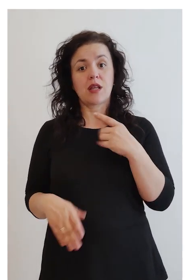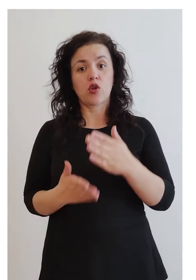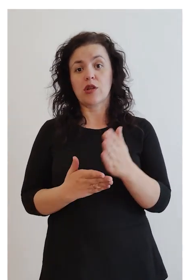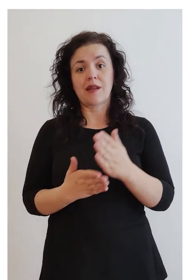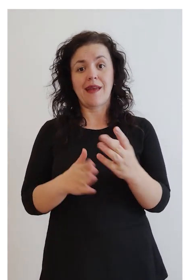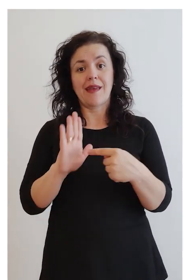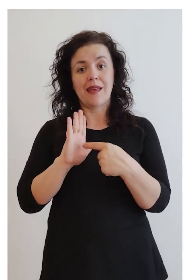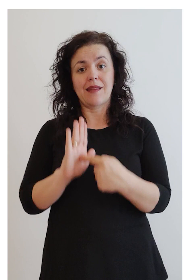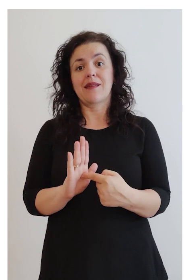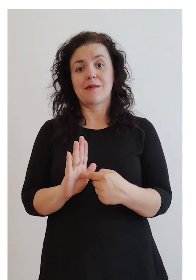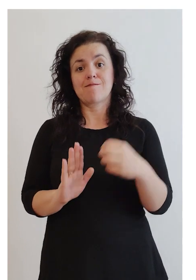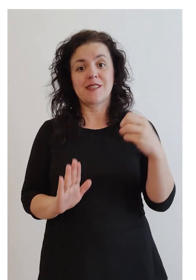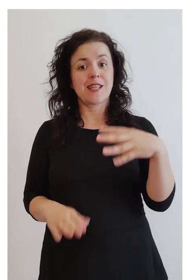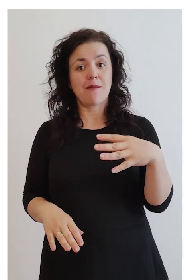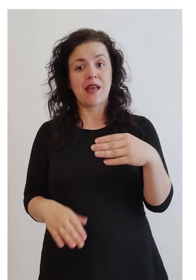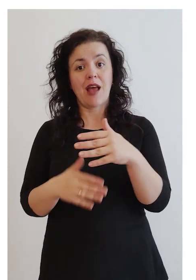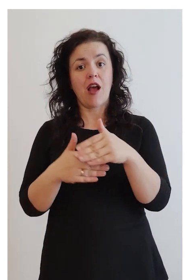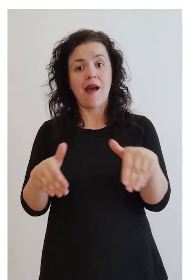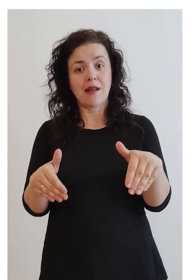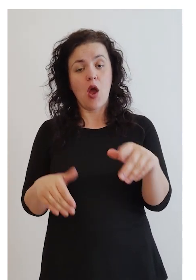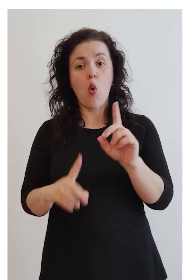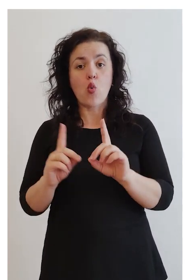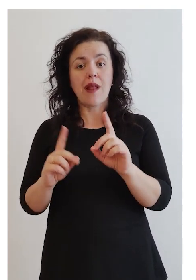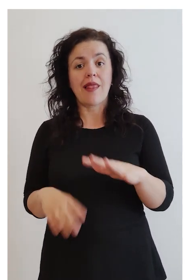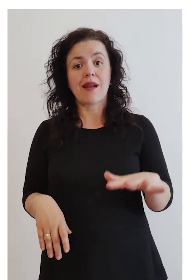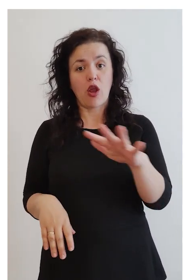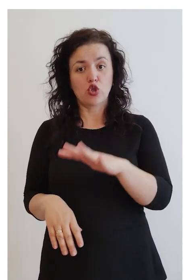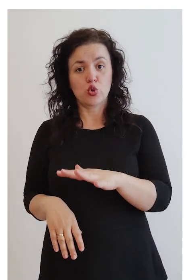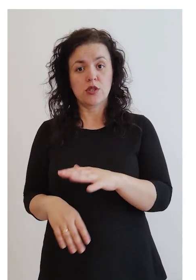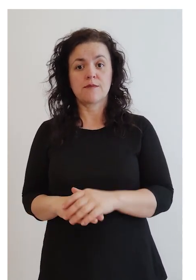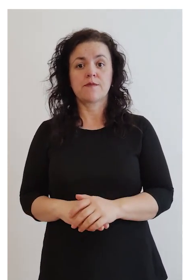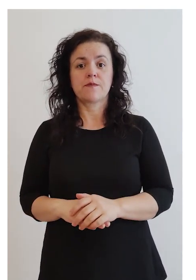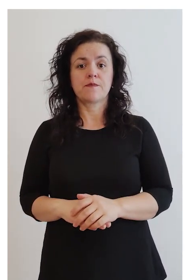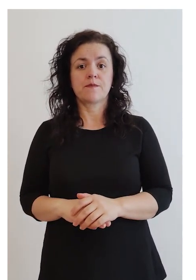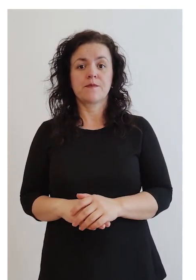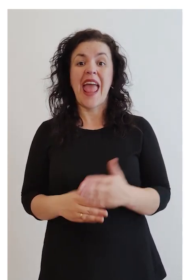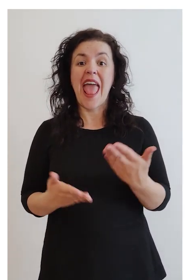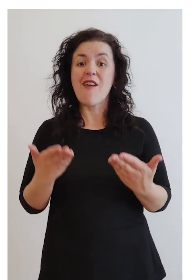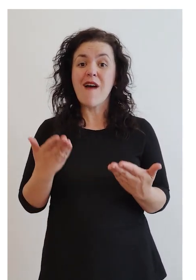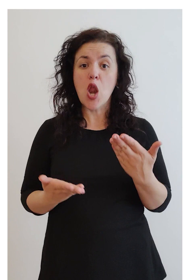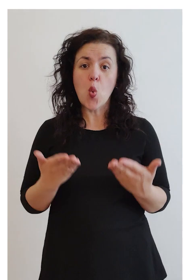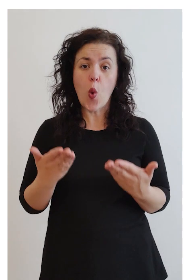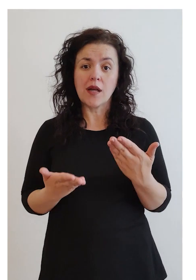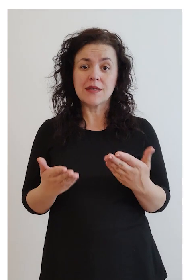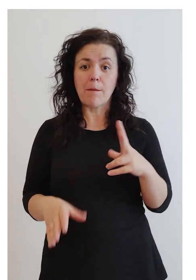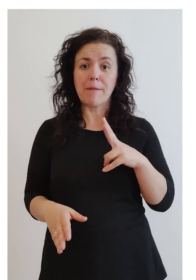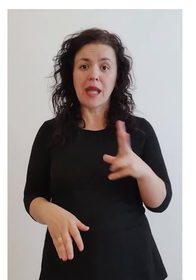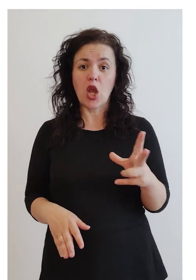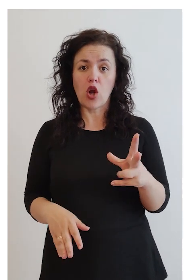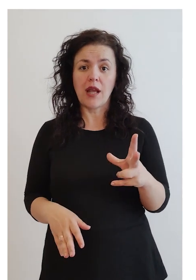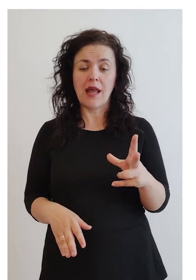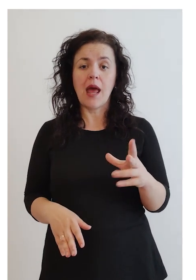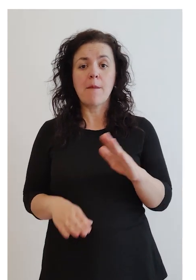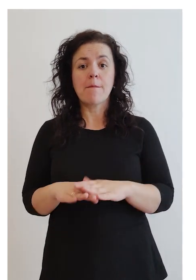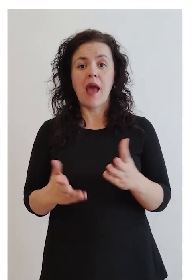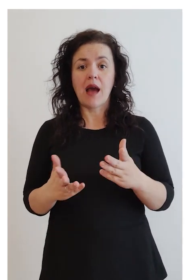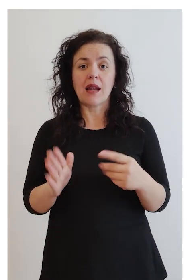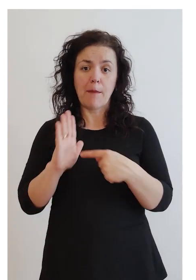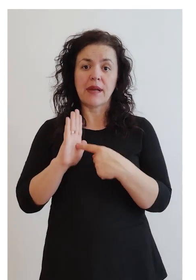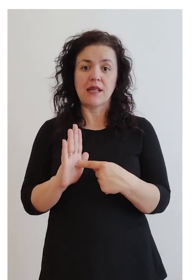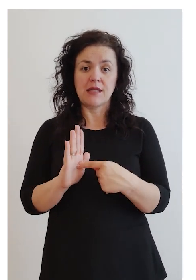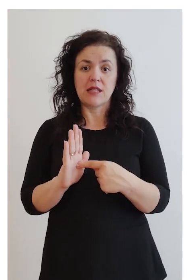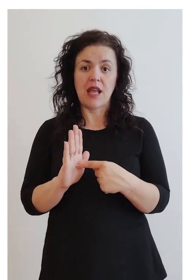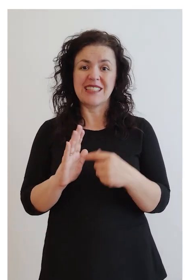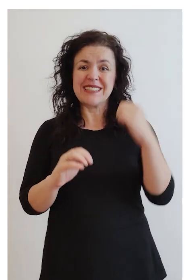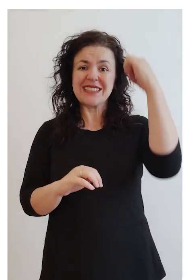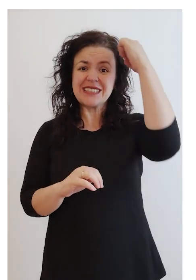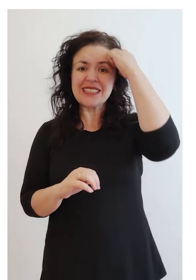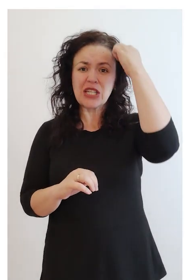Evaluați pericolele pe care le prezintă stâncile și râurile înainte de a vă aventura prea aproape.